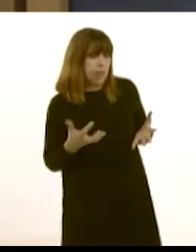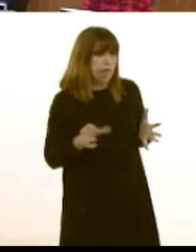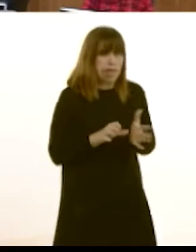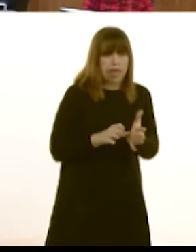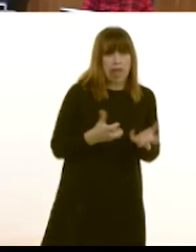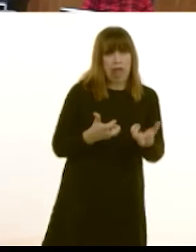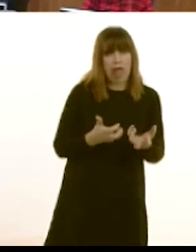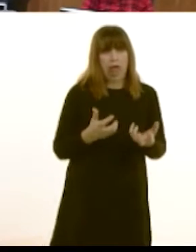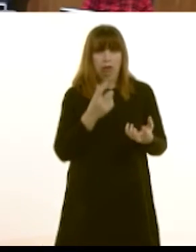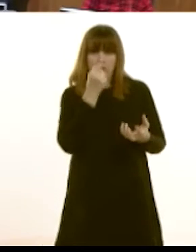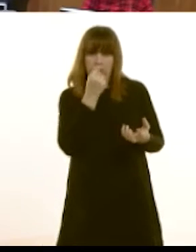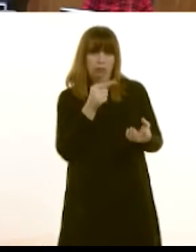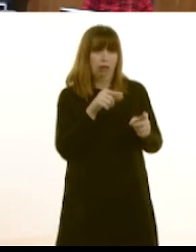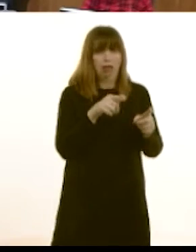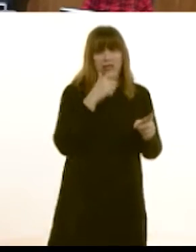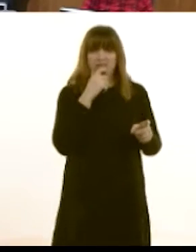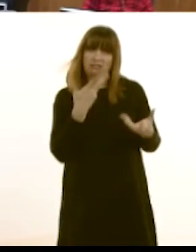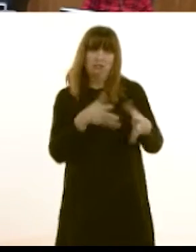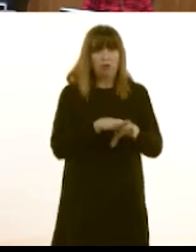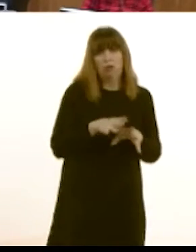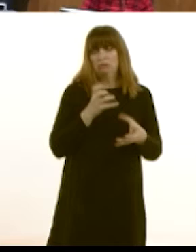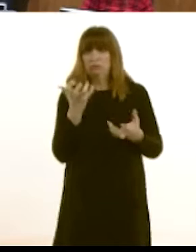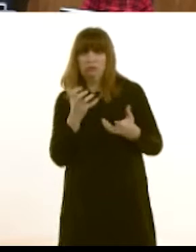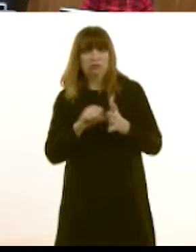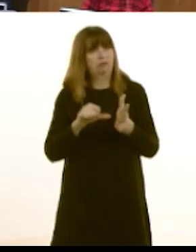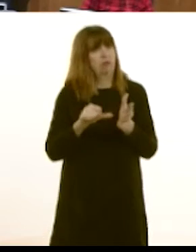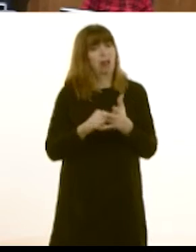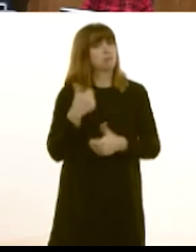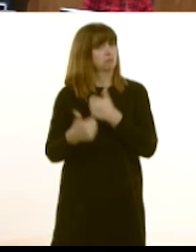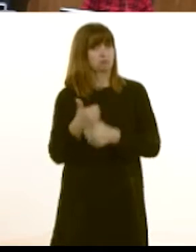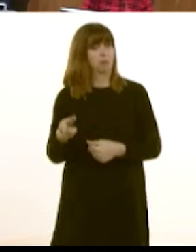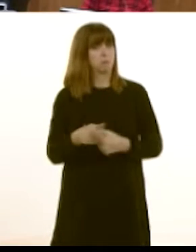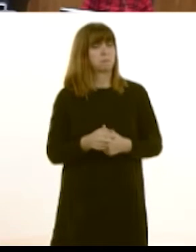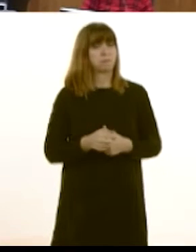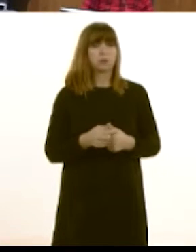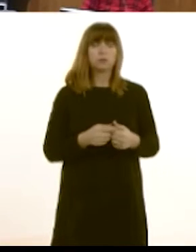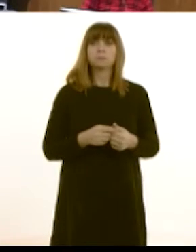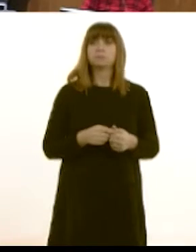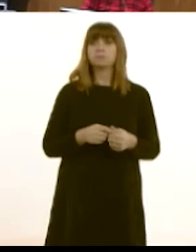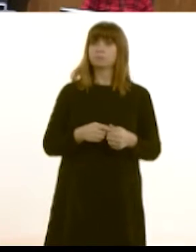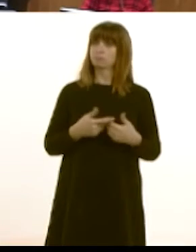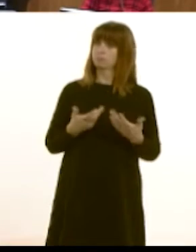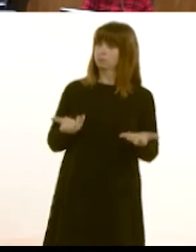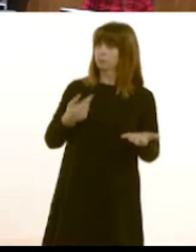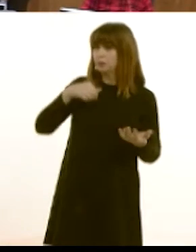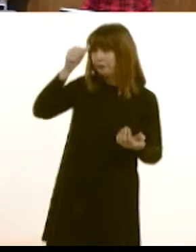Carwyn Jones: Wel, rydym i gyd yn gallu gweld yn y Siambr hon bod cyngor sir G‚r wedi newid ynglyn ‚ phwy syín rhedeg y cyngor.